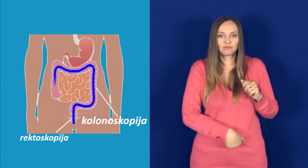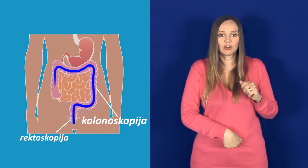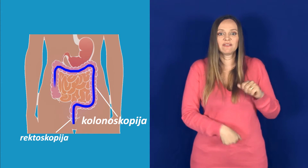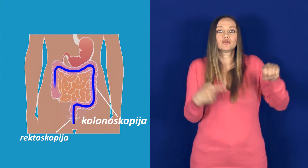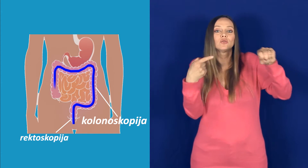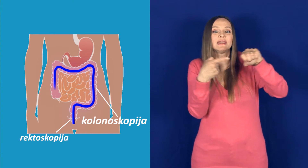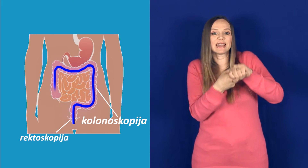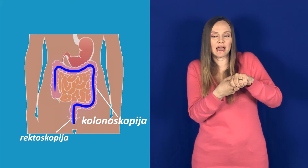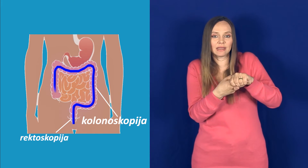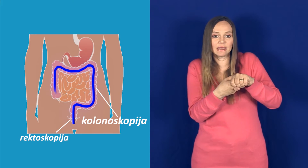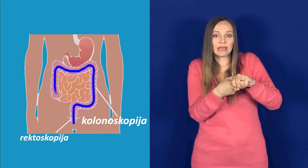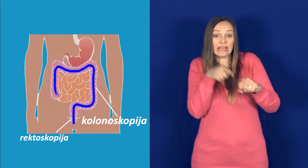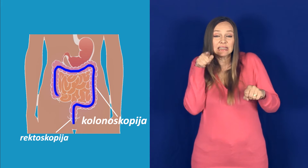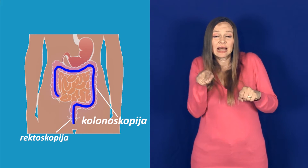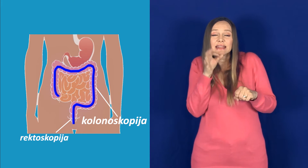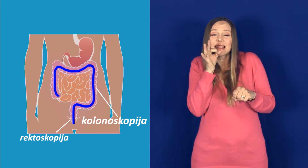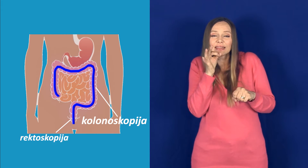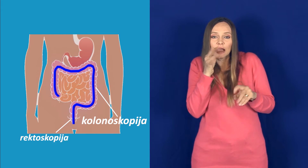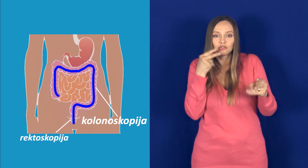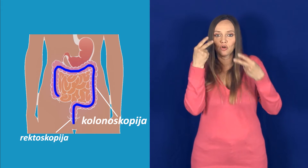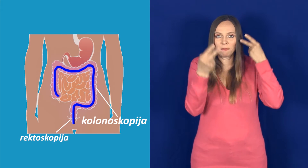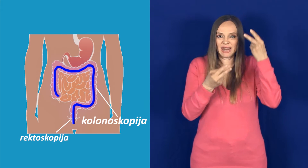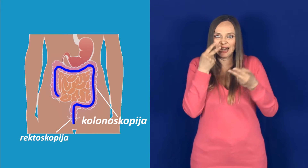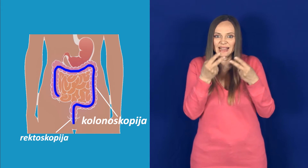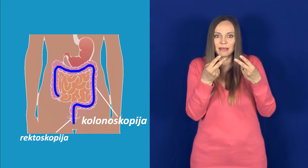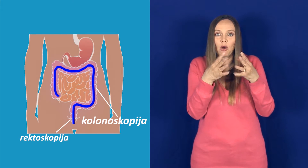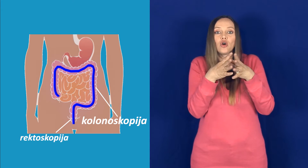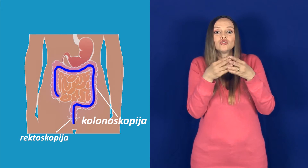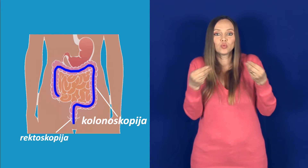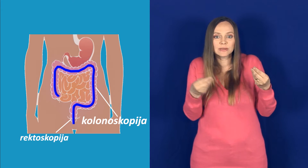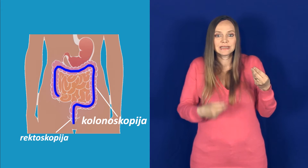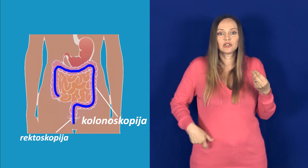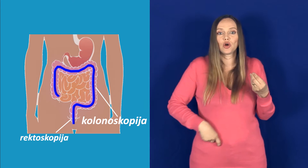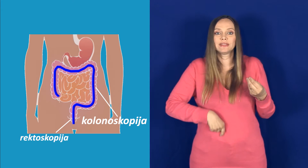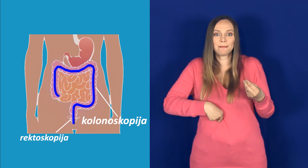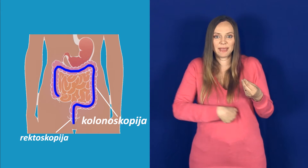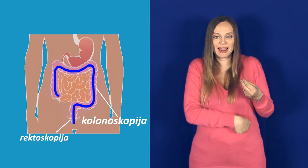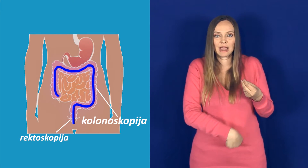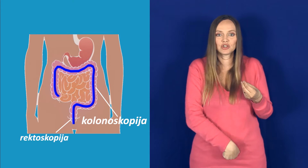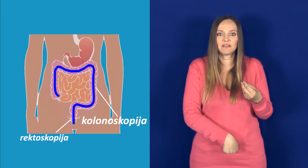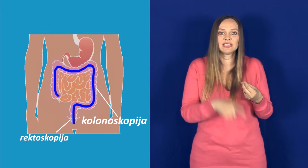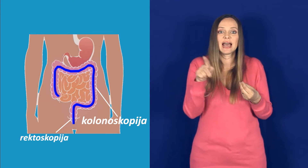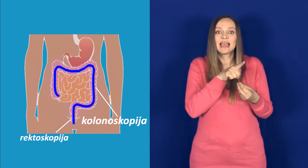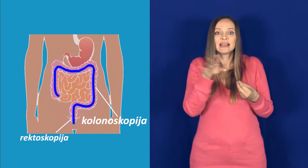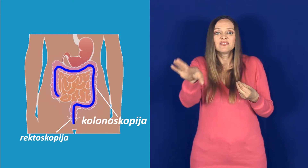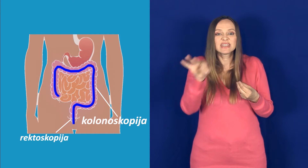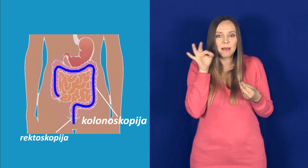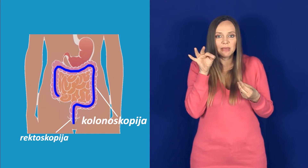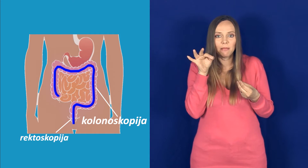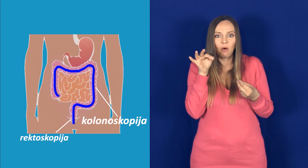Z njo natančno pregledamo sluznico debelega črevesa in odvzamemo tkivo za podrobno preiskavo.